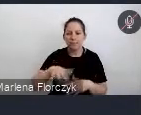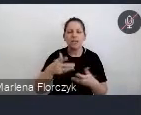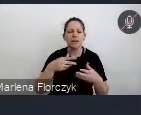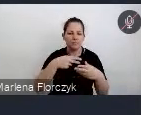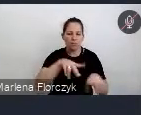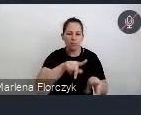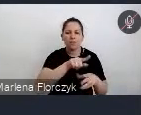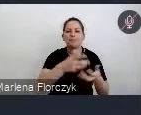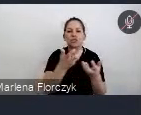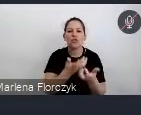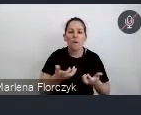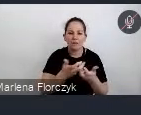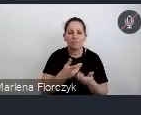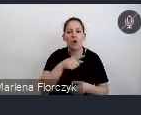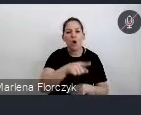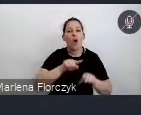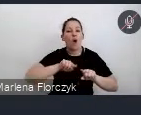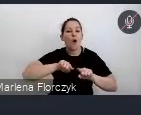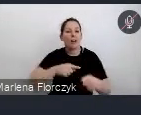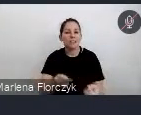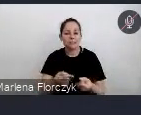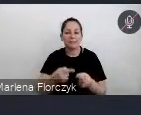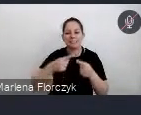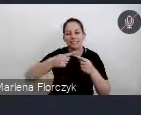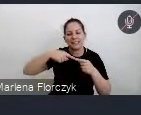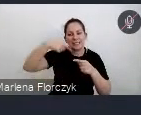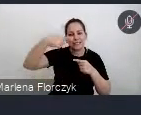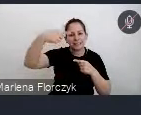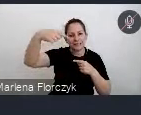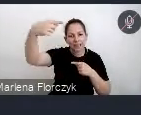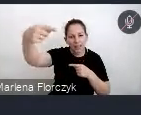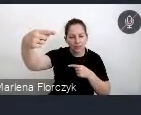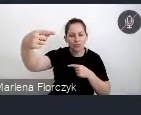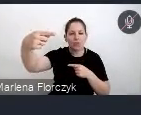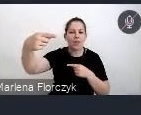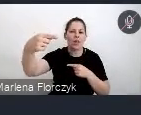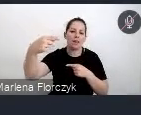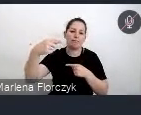które to organizuje takie cykliczne imprezy